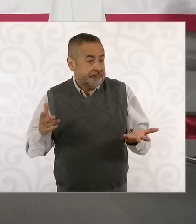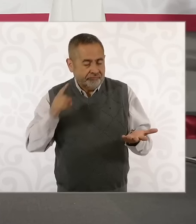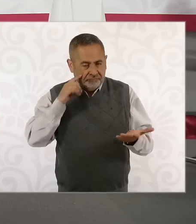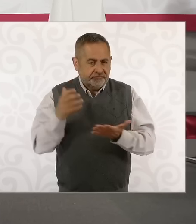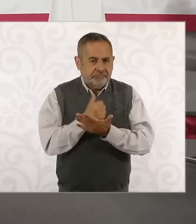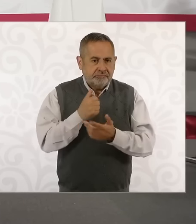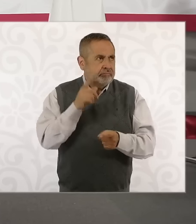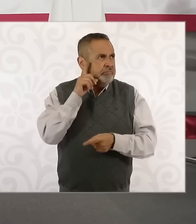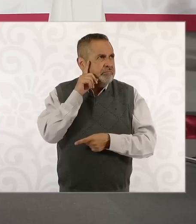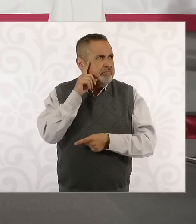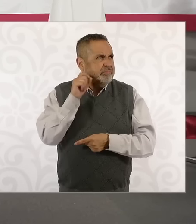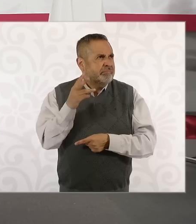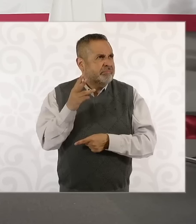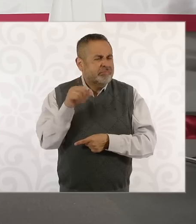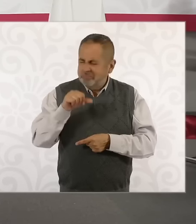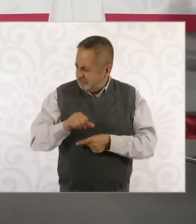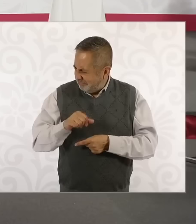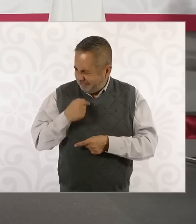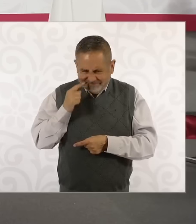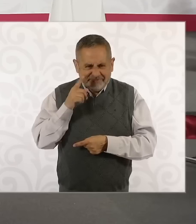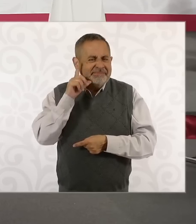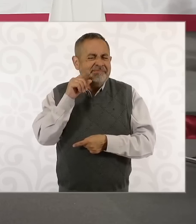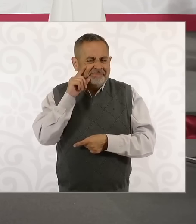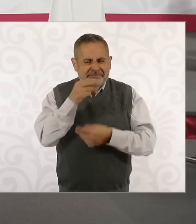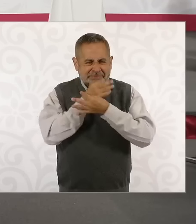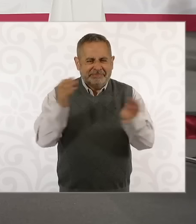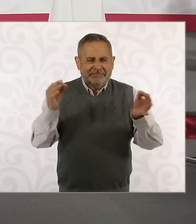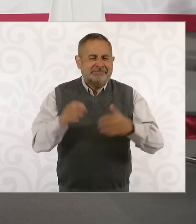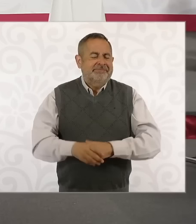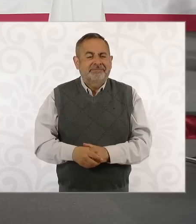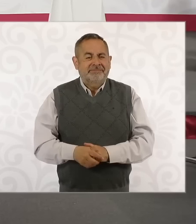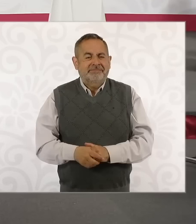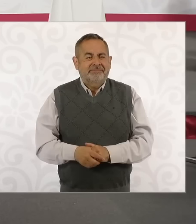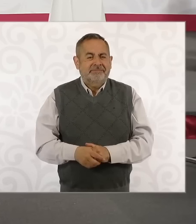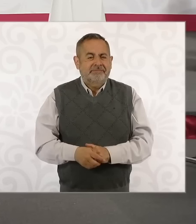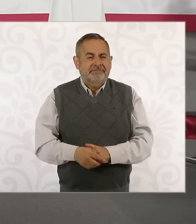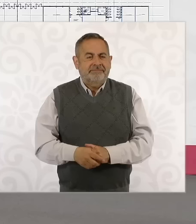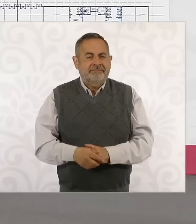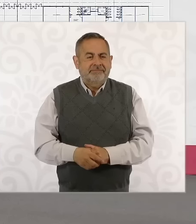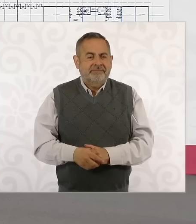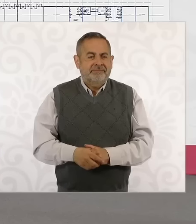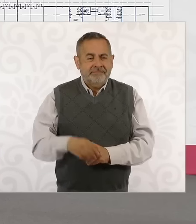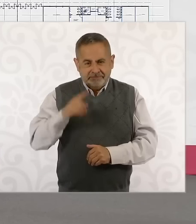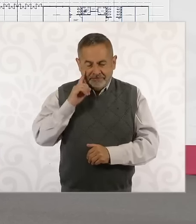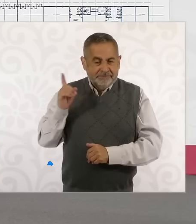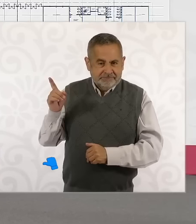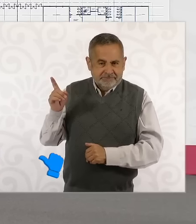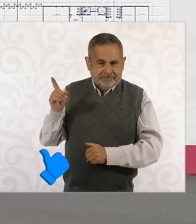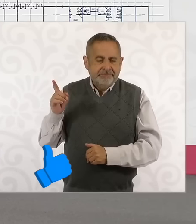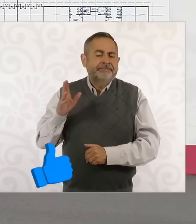octubre mañana. La que sigue, por favor. Eh, aquí hemos recibido y es normal, hemos presentado ya la